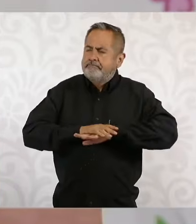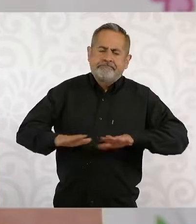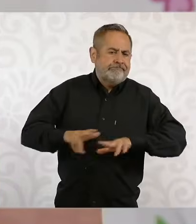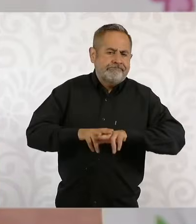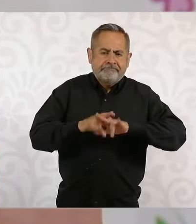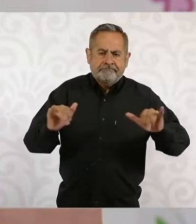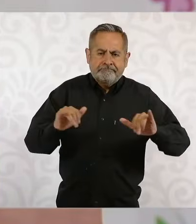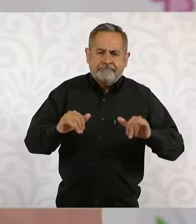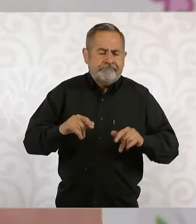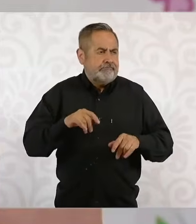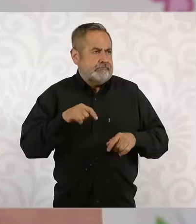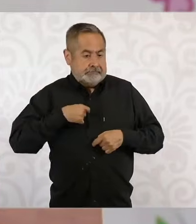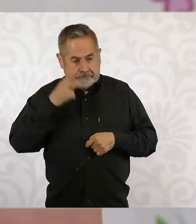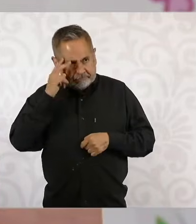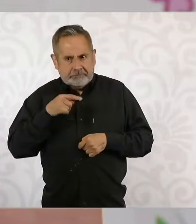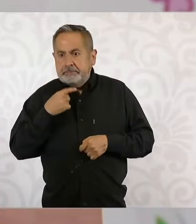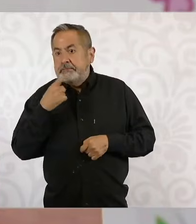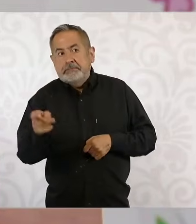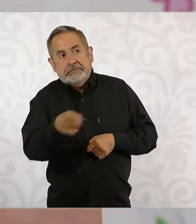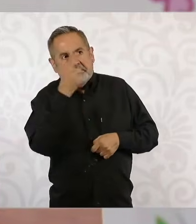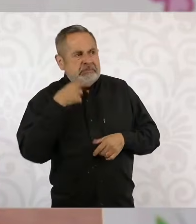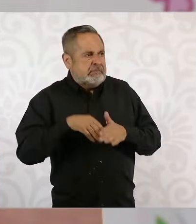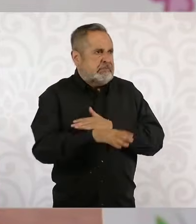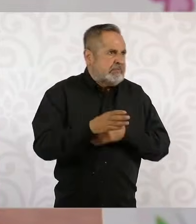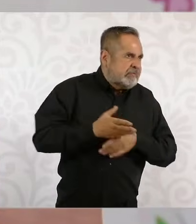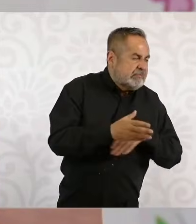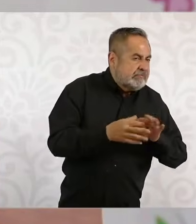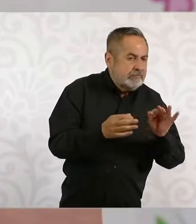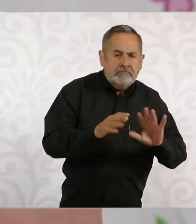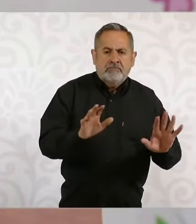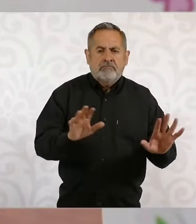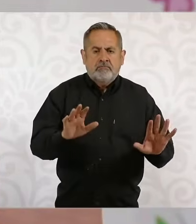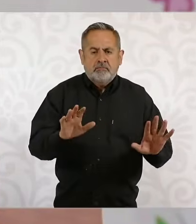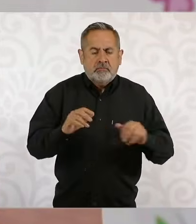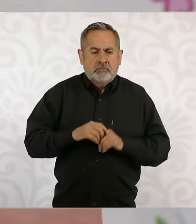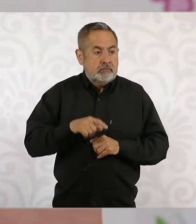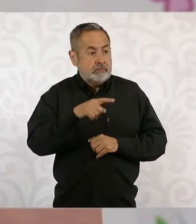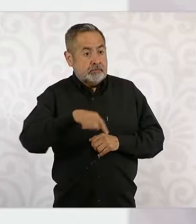los Estados Unidos desde México. ¿Qué hacemos? Pues defendemos a los mexicanos que viven allá